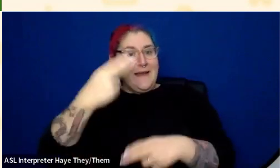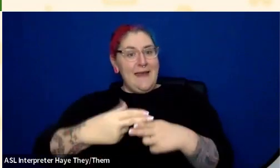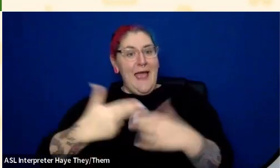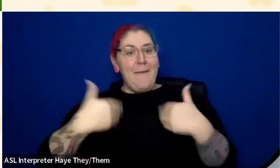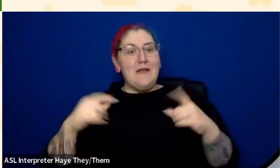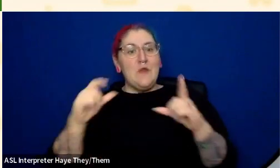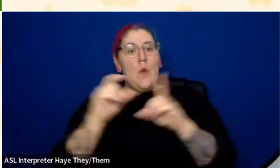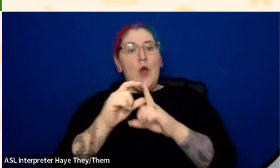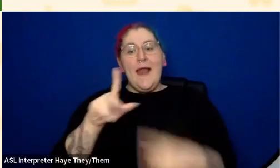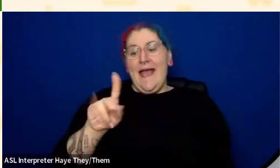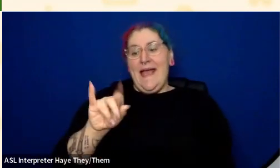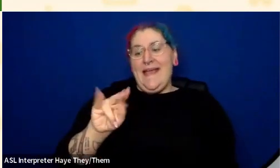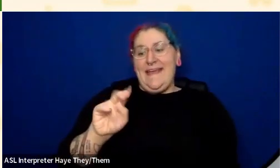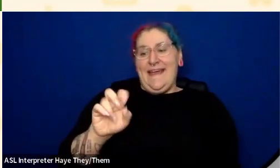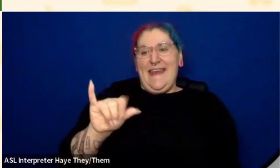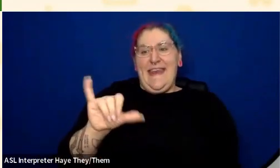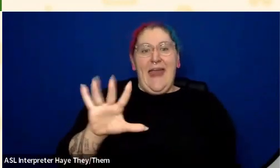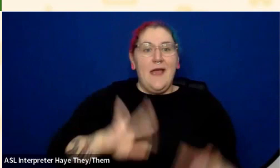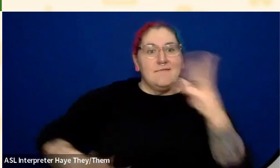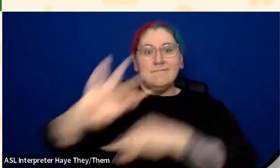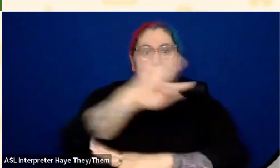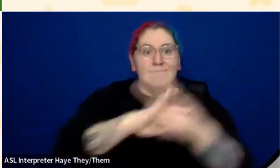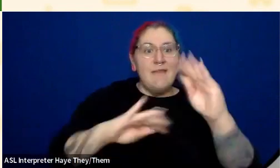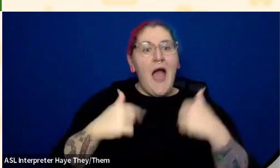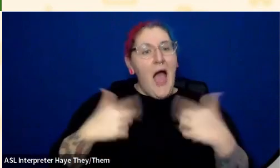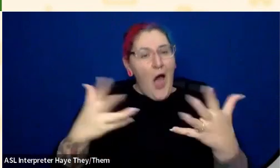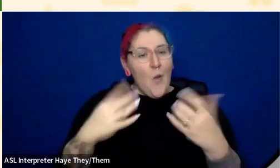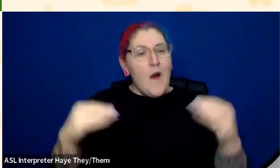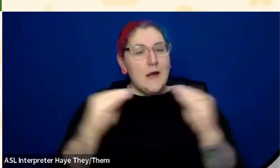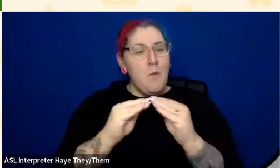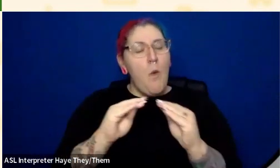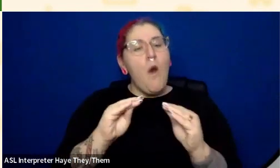Y le da un poco más de ese campo interactivo para reforzar el lado del desarrollo personalizado de las cosas.